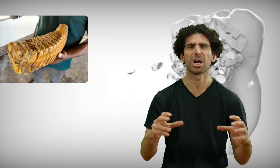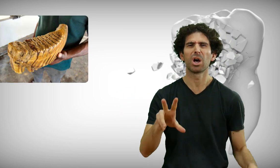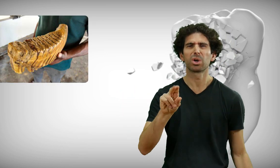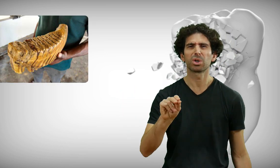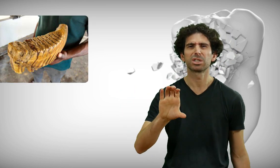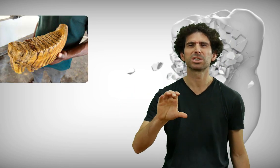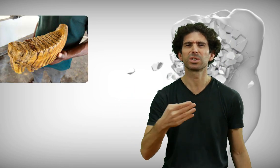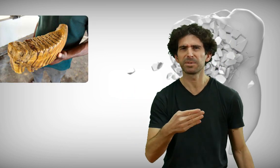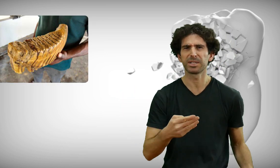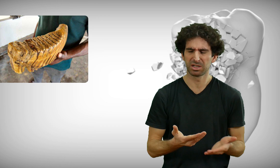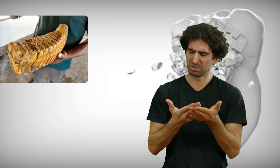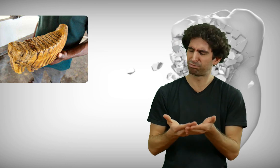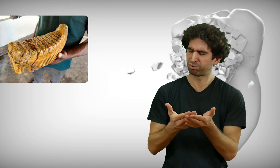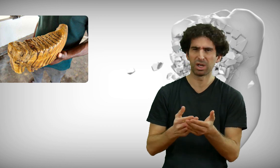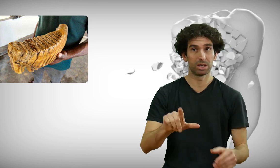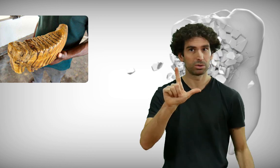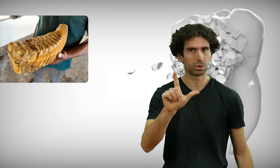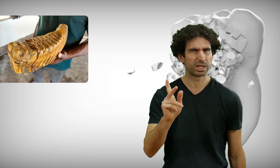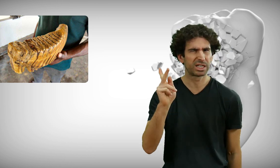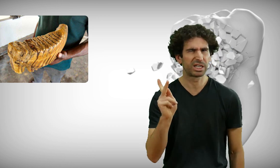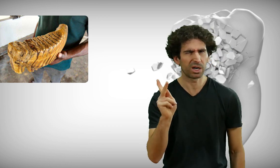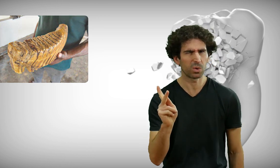qui font 30 cm de long et pèsent 2 kg.